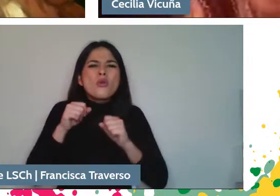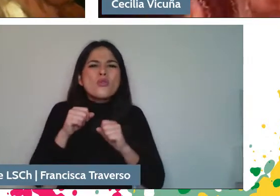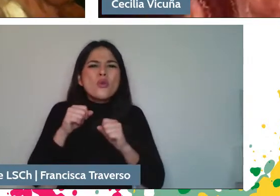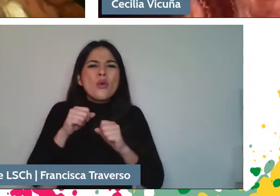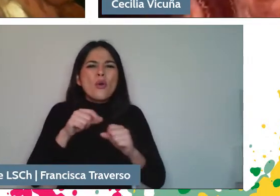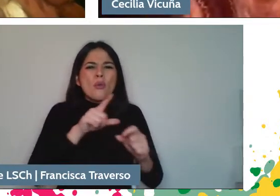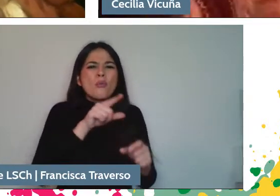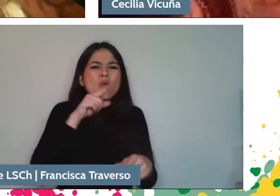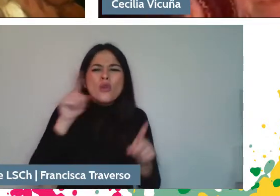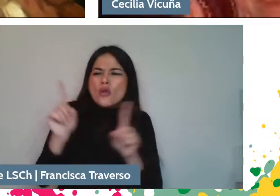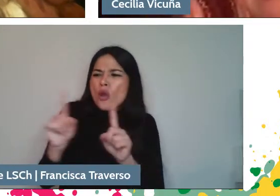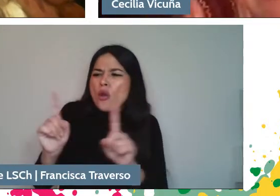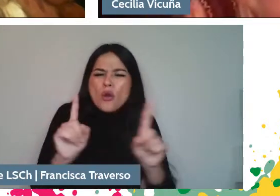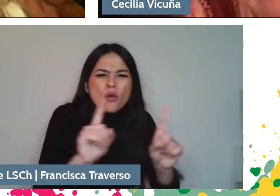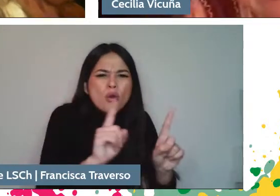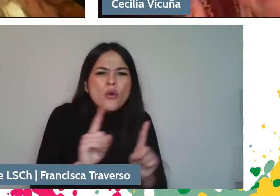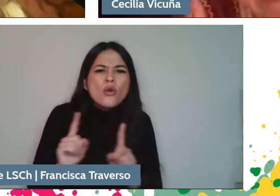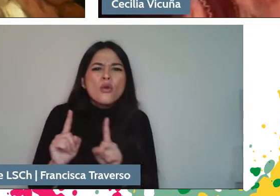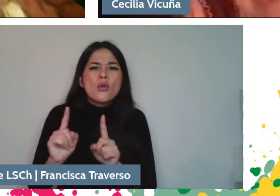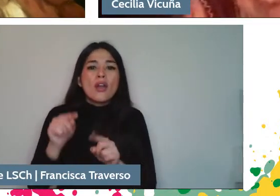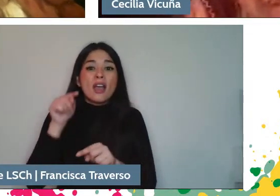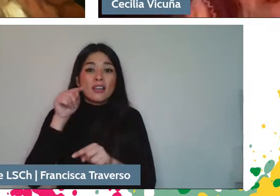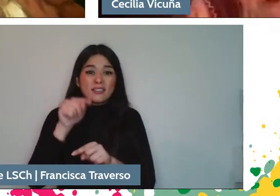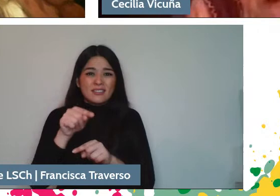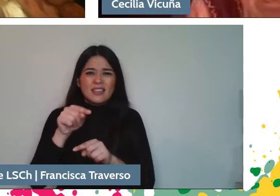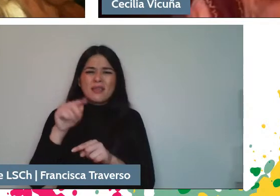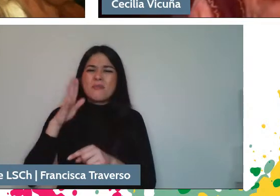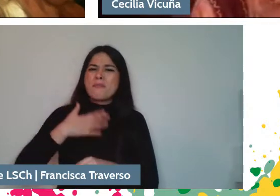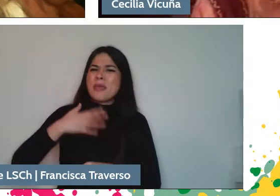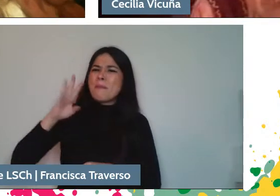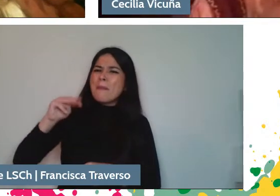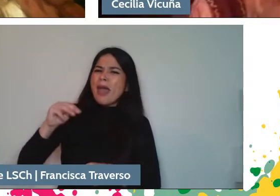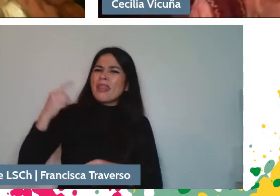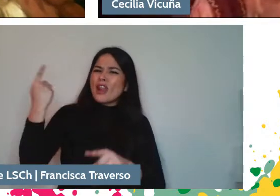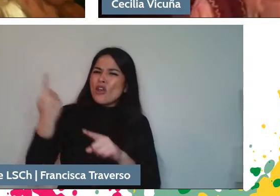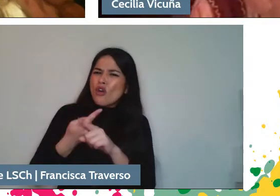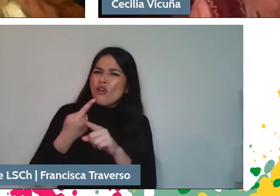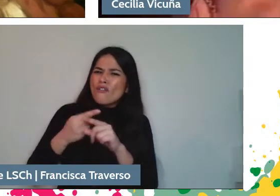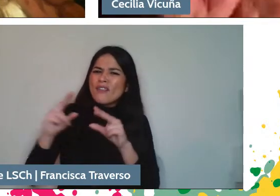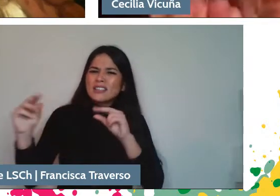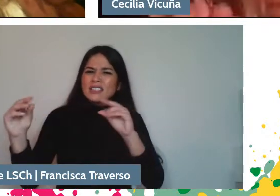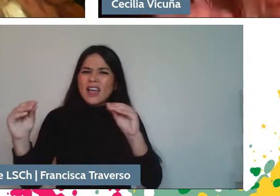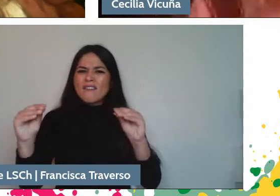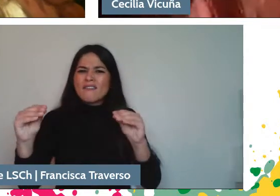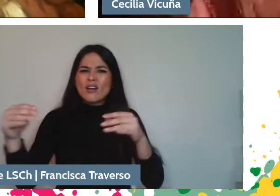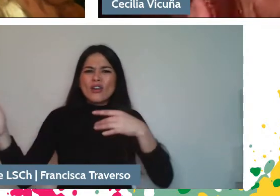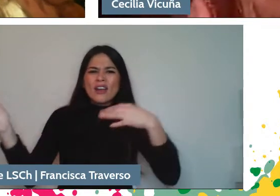Y así, mi mamá conversaba con las plantas, con los arboles, con el viento, con todo.